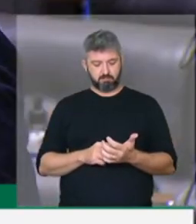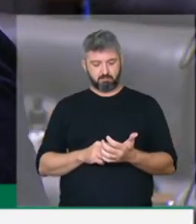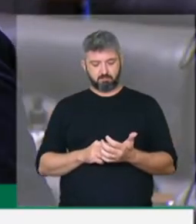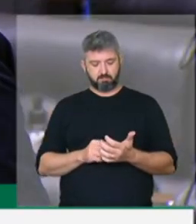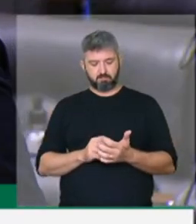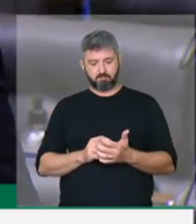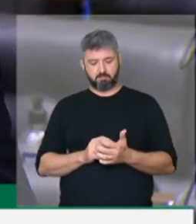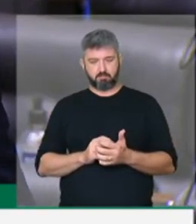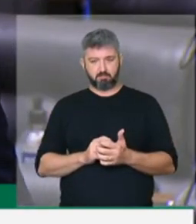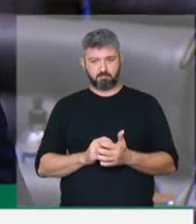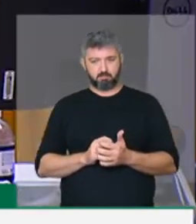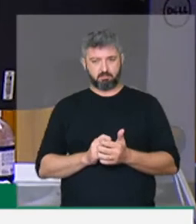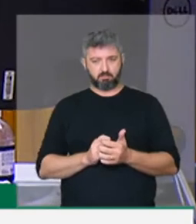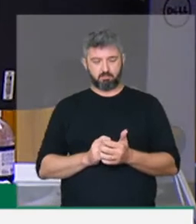[PRESIDENTE]: OBRIGADO. DEPUTADO HENRIQUE